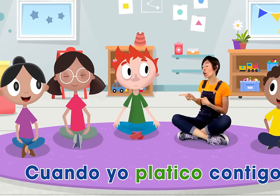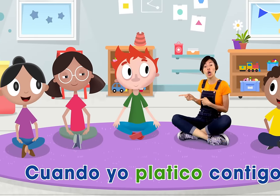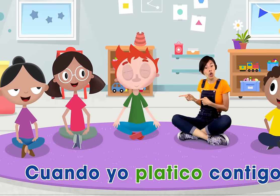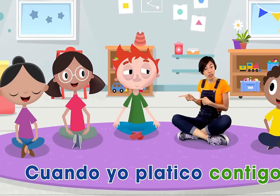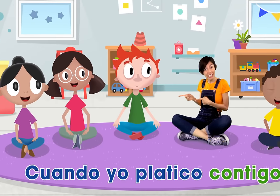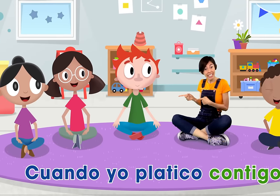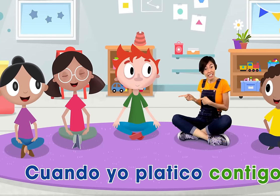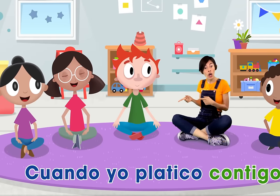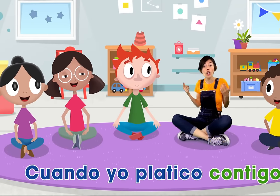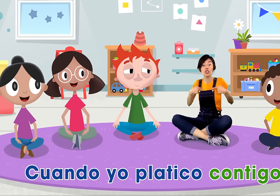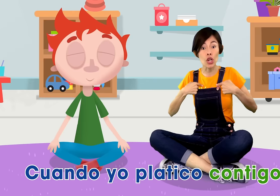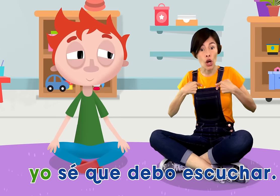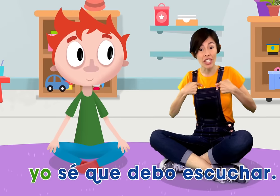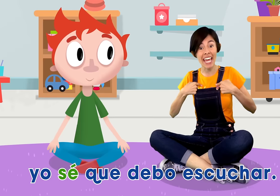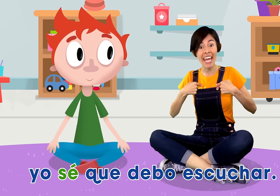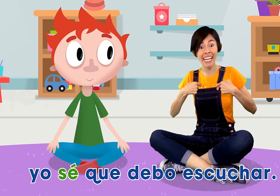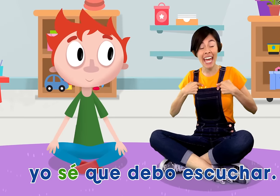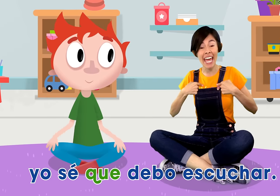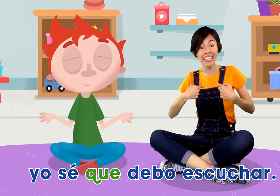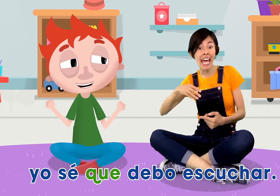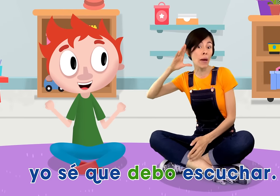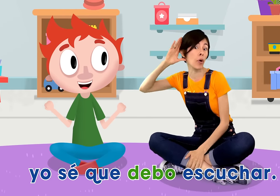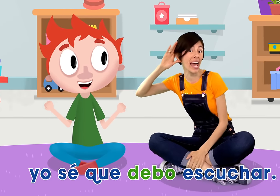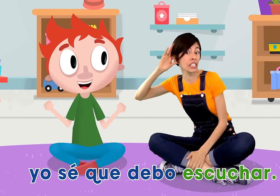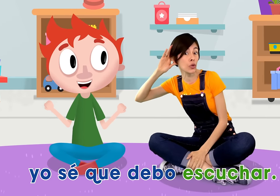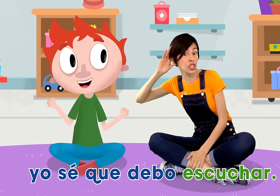Yo sé compartir contigo cuando vamos a jugar. Eso hacen los amigos, los amigos de verdad.